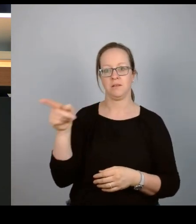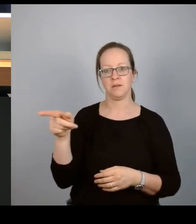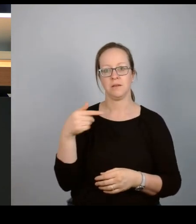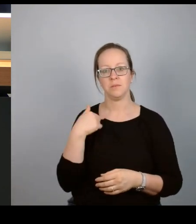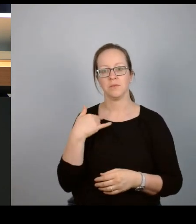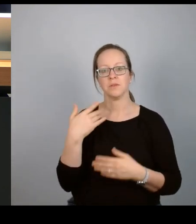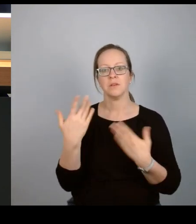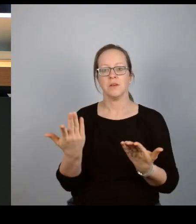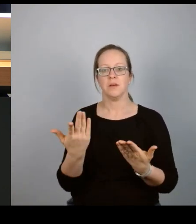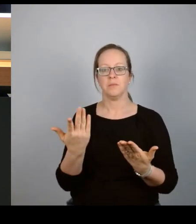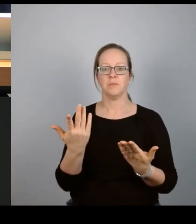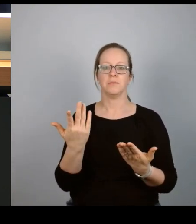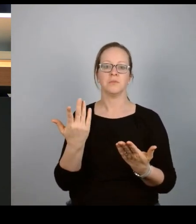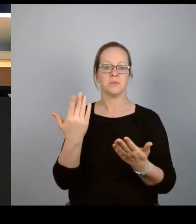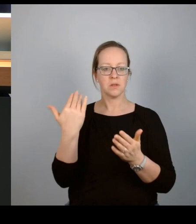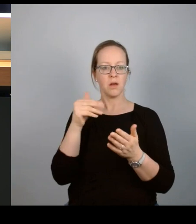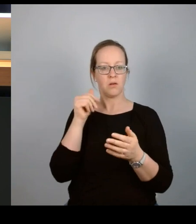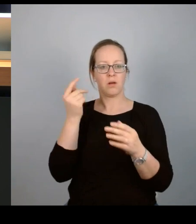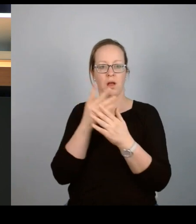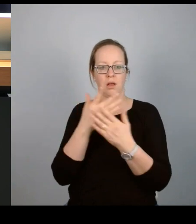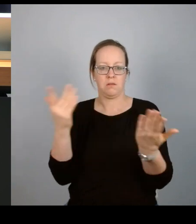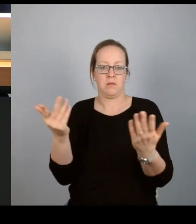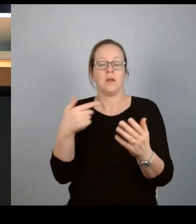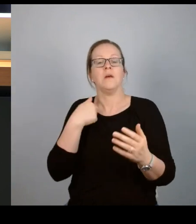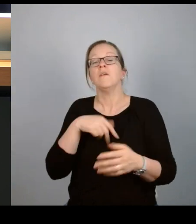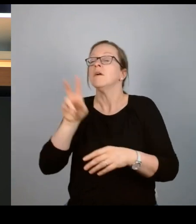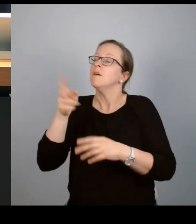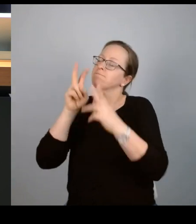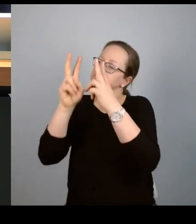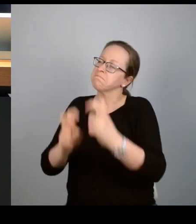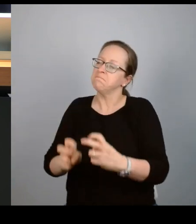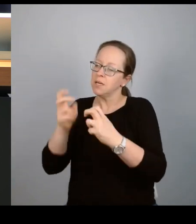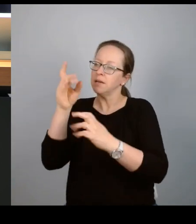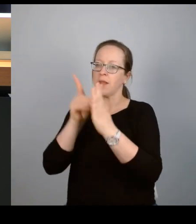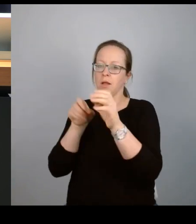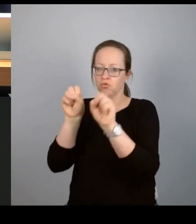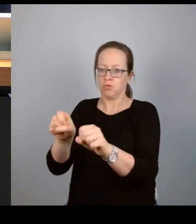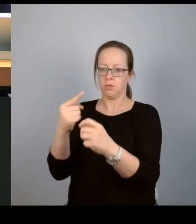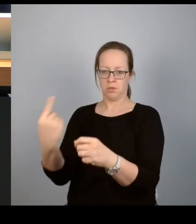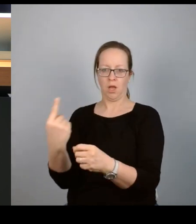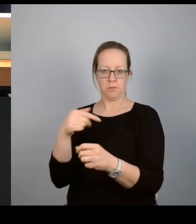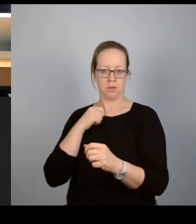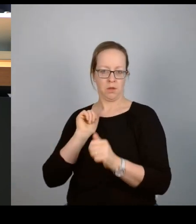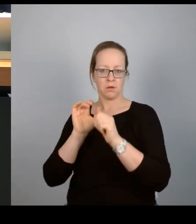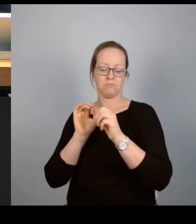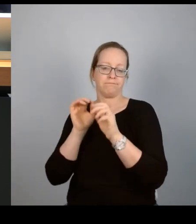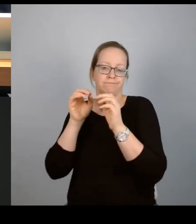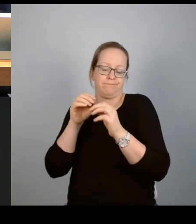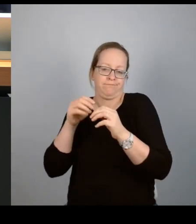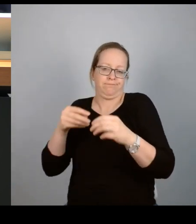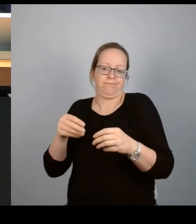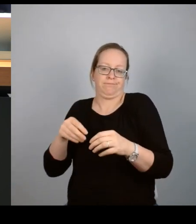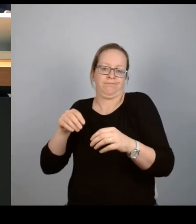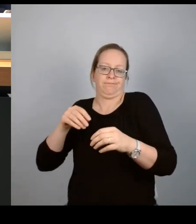zum Thema kommen. Denn Datenschutz und Datenschutzdebatten sind ja eigentlich im Kern wir sehen Sie jetzt hier eigentlich immer